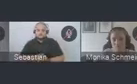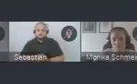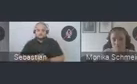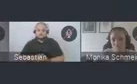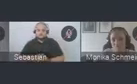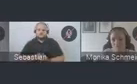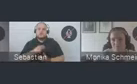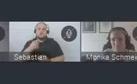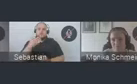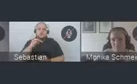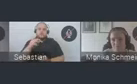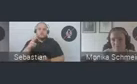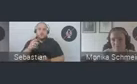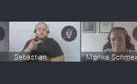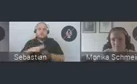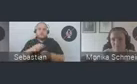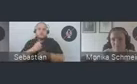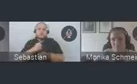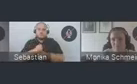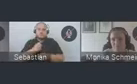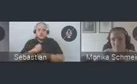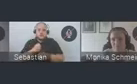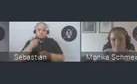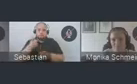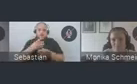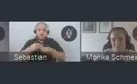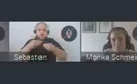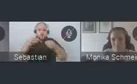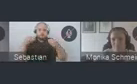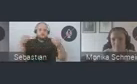Monika, która pracuje w Fundacji Rozwoju Społeczeństwa Edukac...